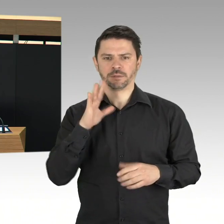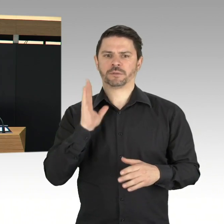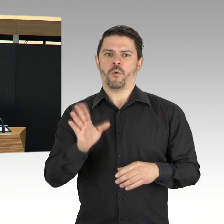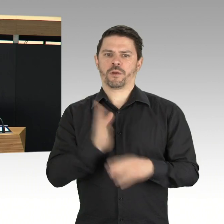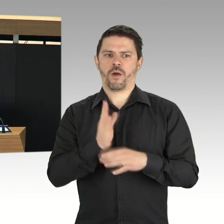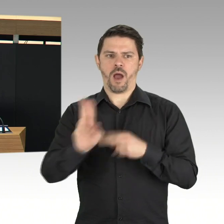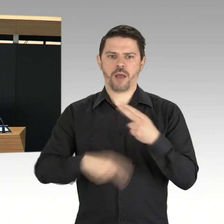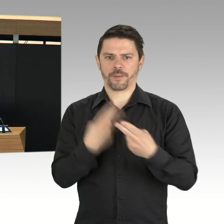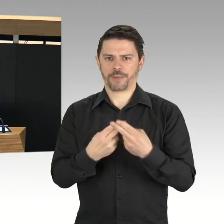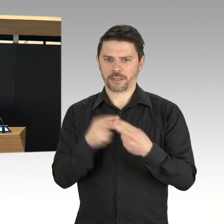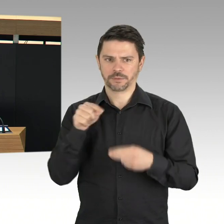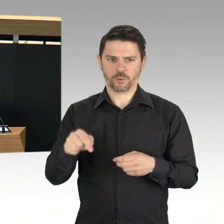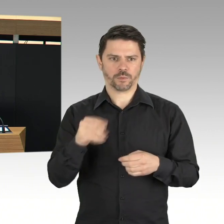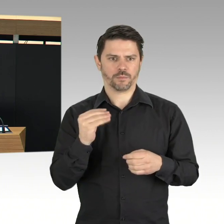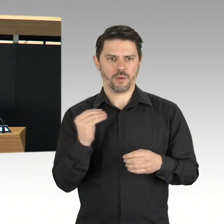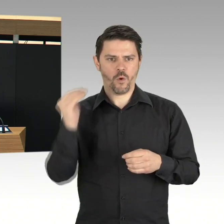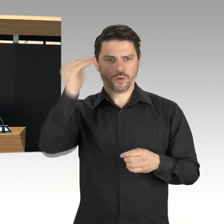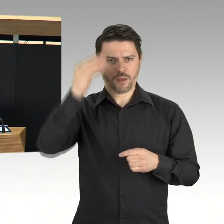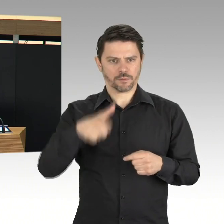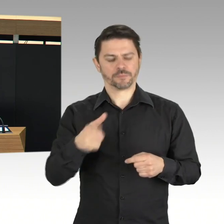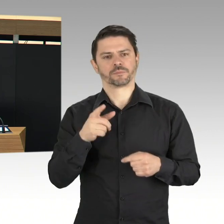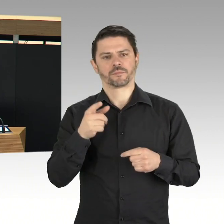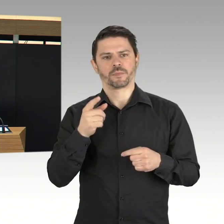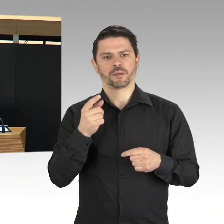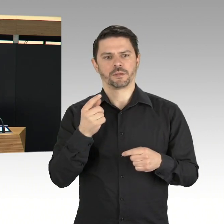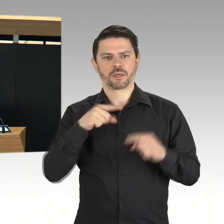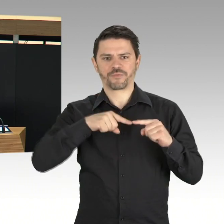Bestandsmieten, die 20 Prozent über der Mietobergrenze liegen,